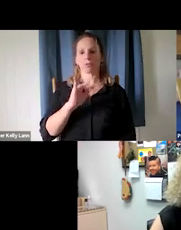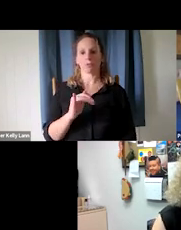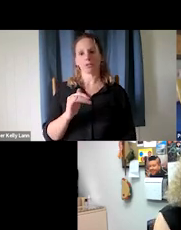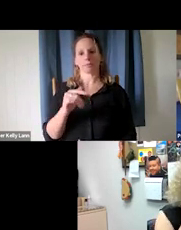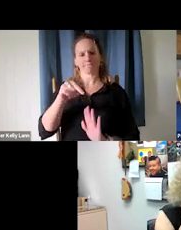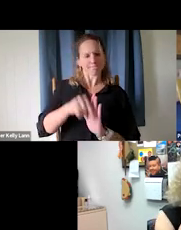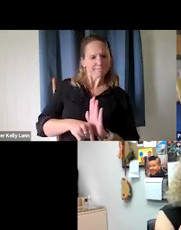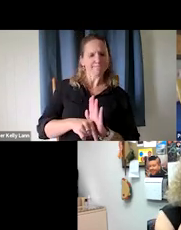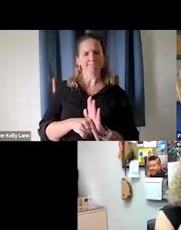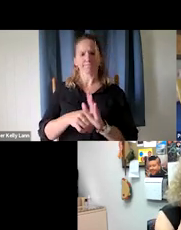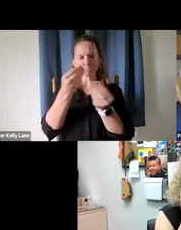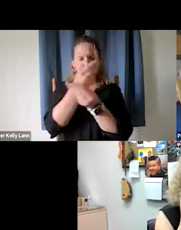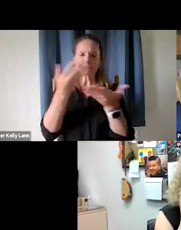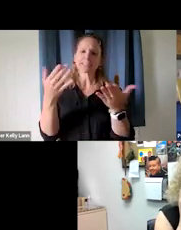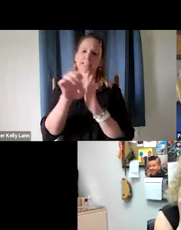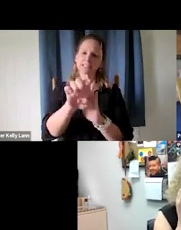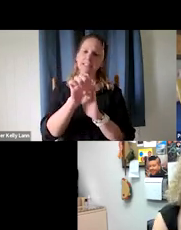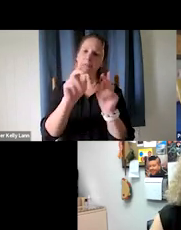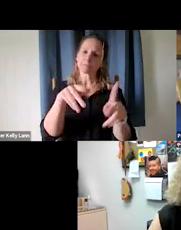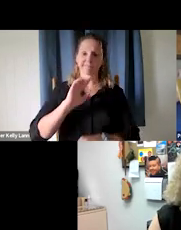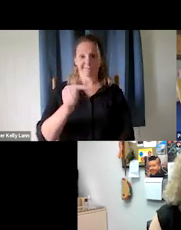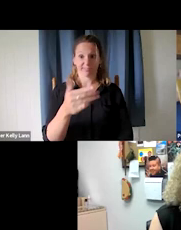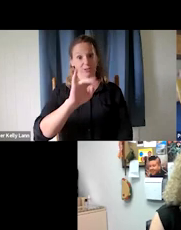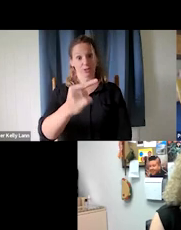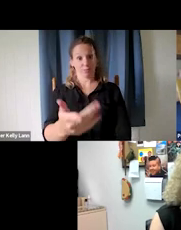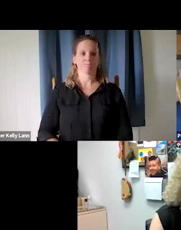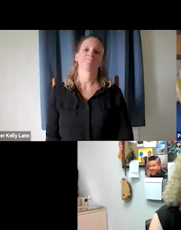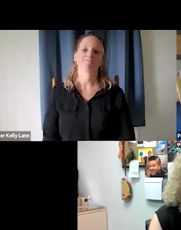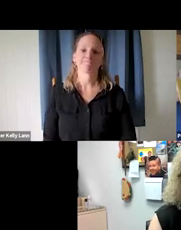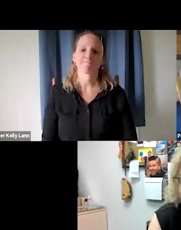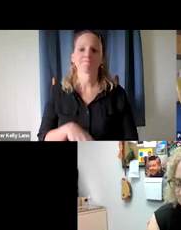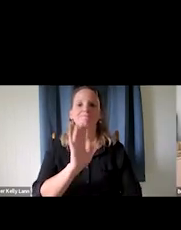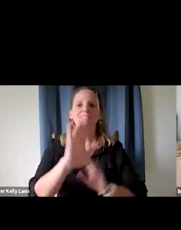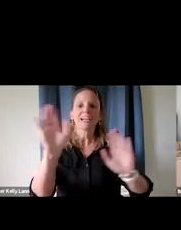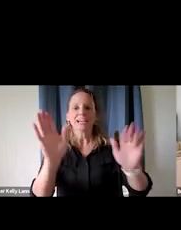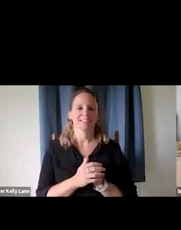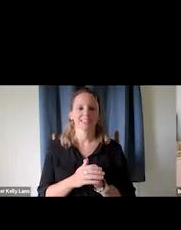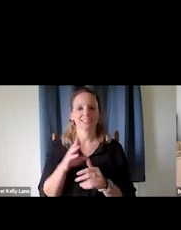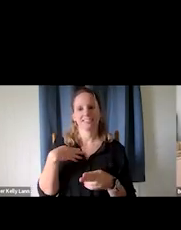en compartir algunos de estos ejemplos. Bug, puede comenzar. Hola a todos, me llamo Bug.